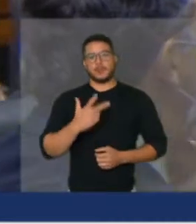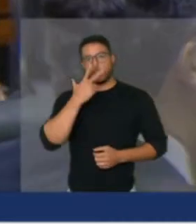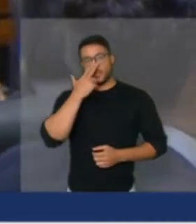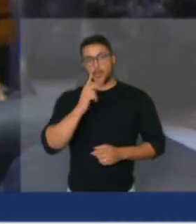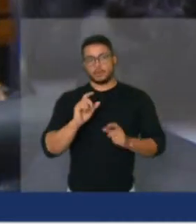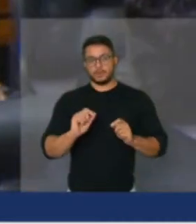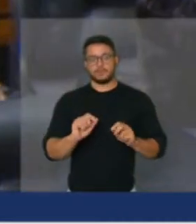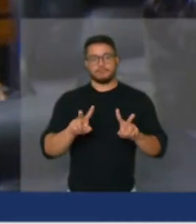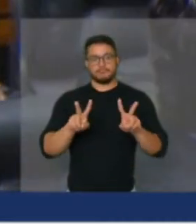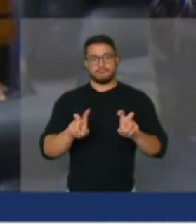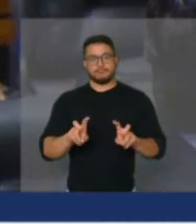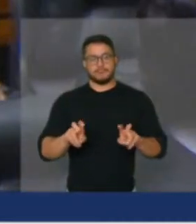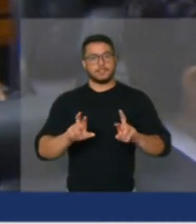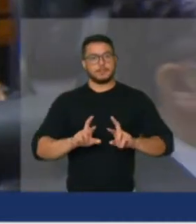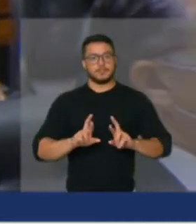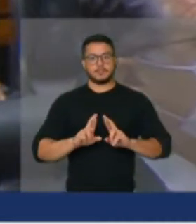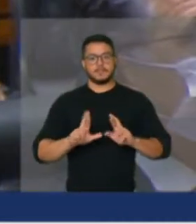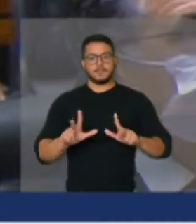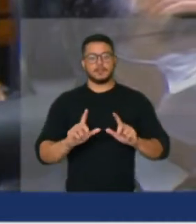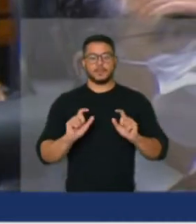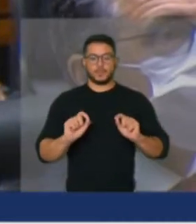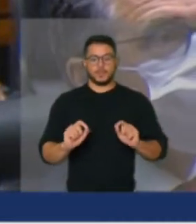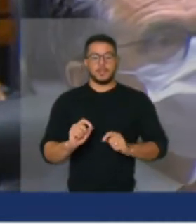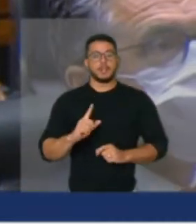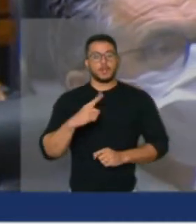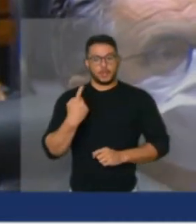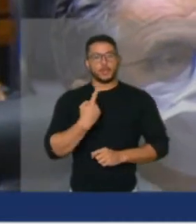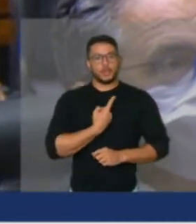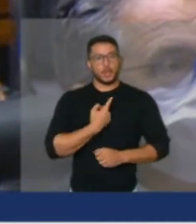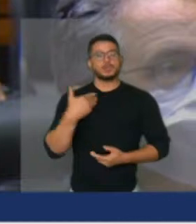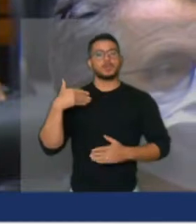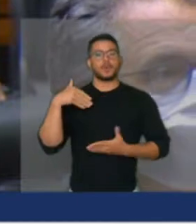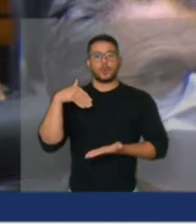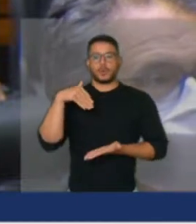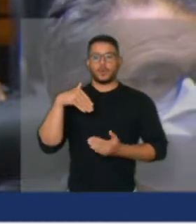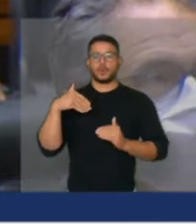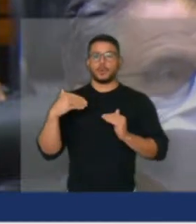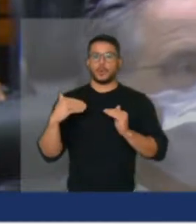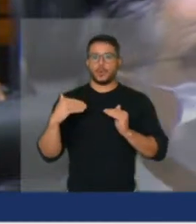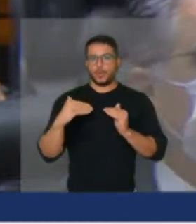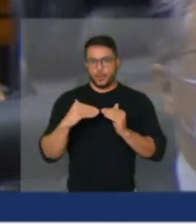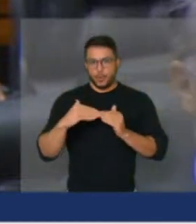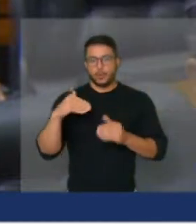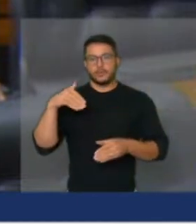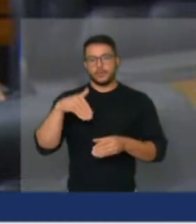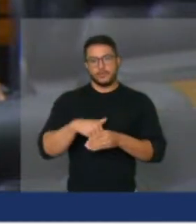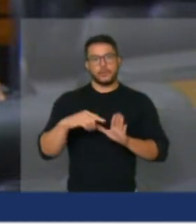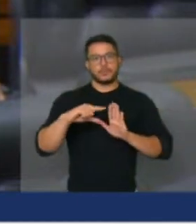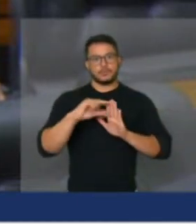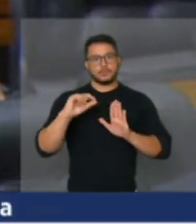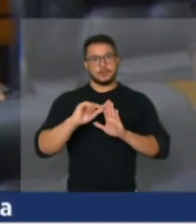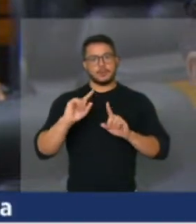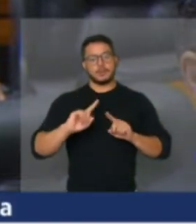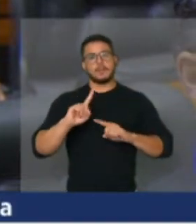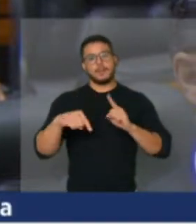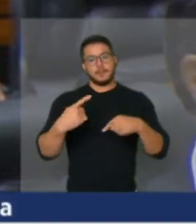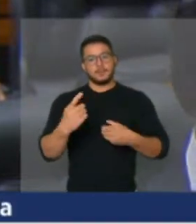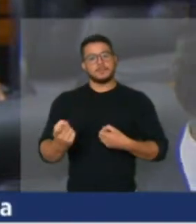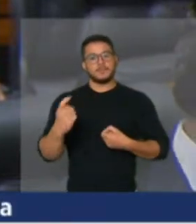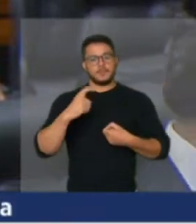DIA. DA NOSSA PARTE OK VOTAR UM DESTAQUE E VOLTAR IMEDIATAMENTE. SÓ SOLICITO QUE COMECE PELO TEMPO DA MINORIA QUE EU ESTAVA AQUI AGUARDANDO. [PRESIDENTE]: NÃO, COMEÇARÁ, DEPUTADO.